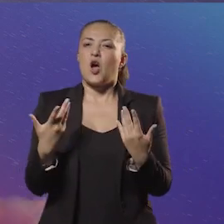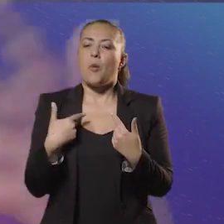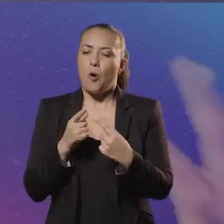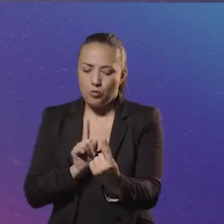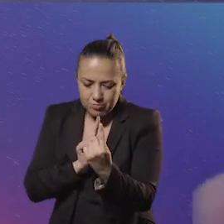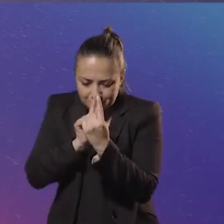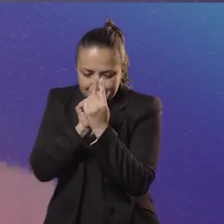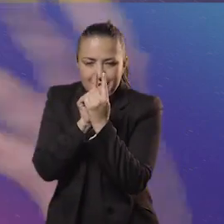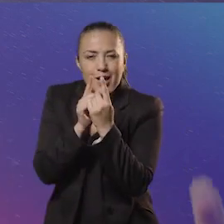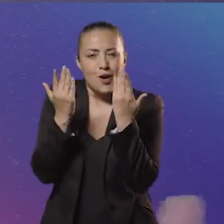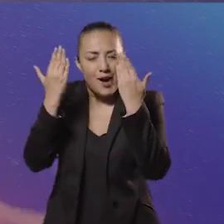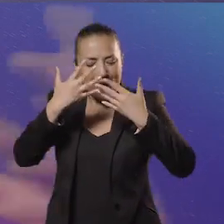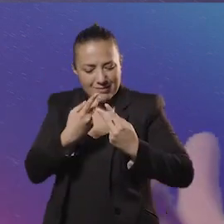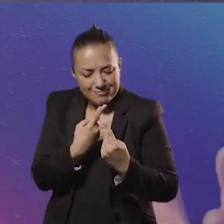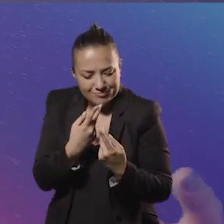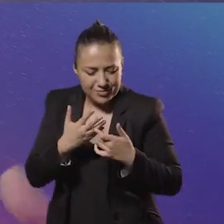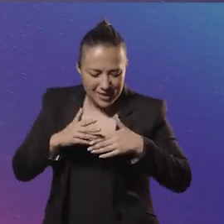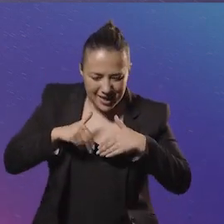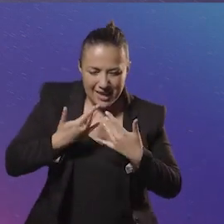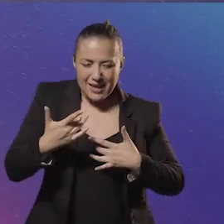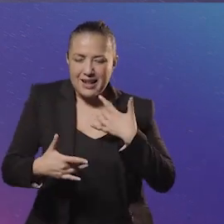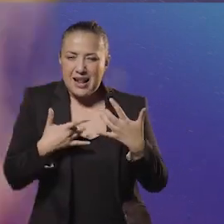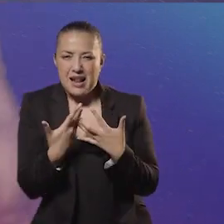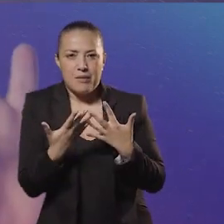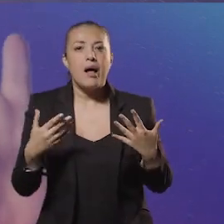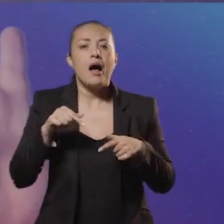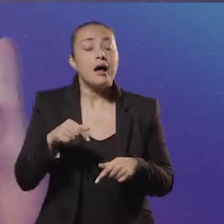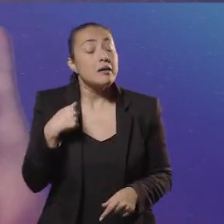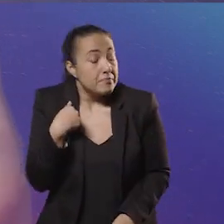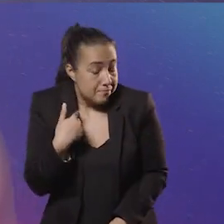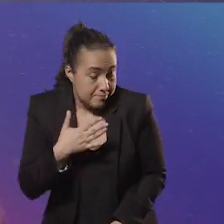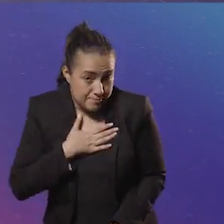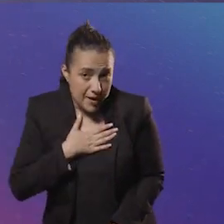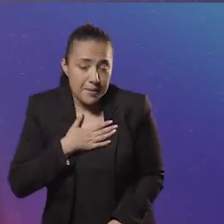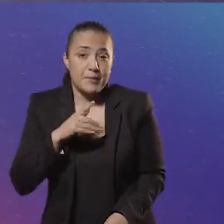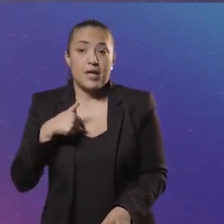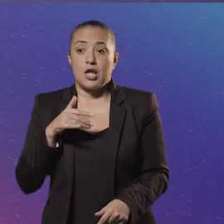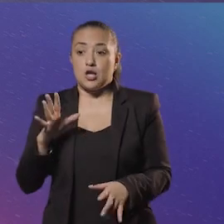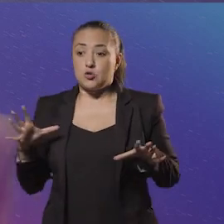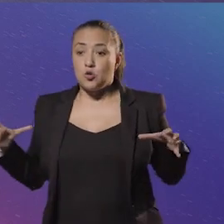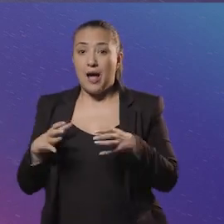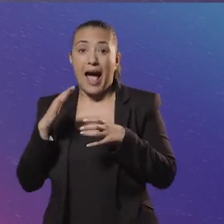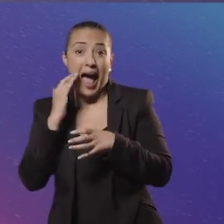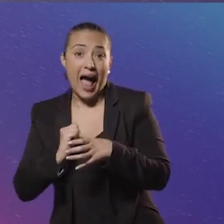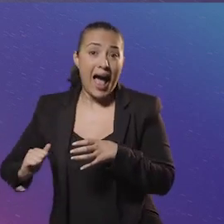de la intimidad, del disfrute y del placer. Y creo que para mí y para nosotras como colectiva